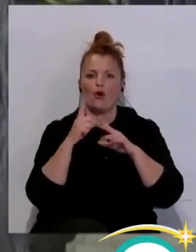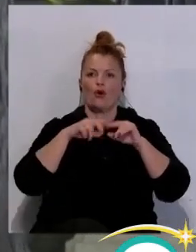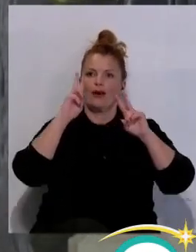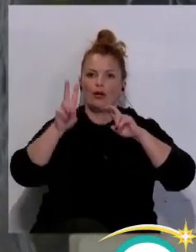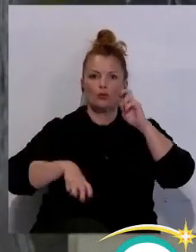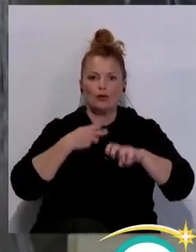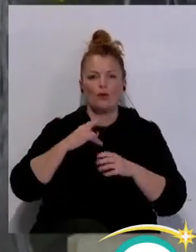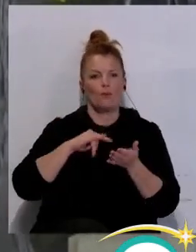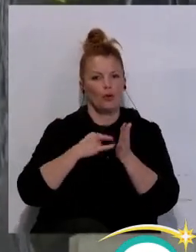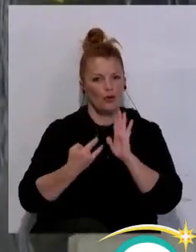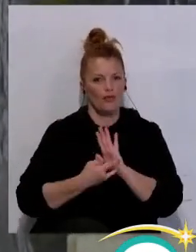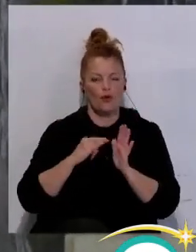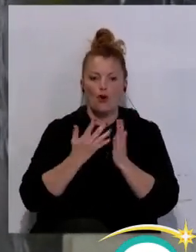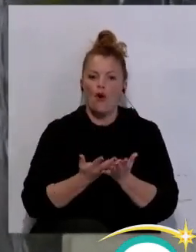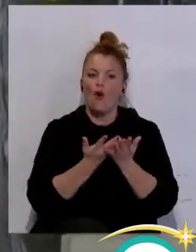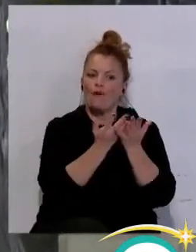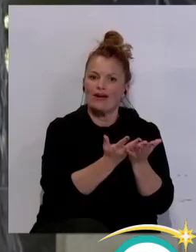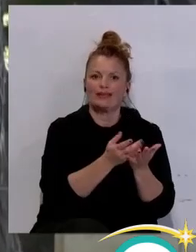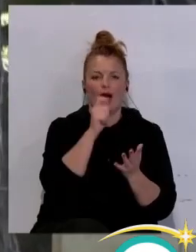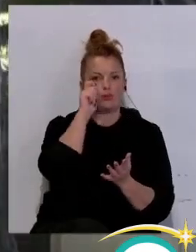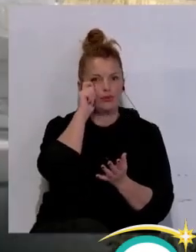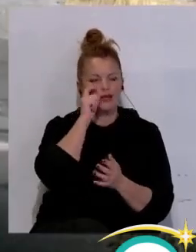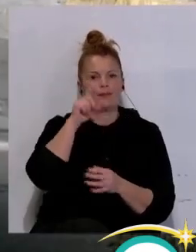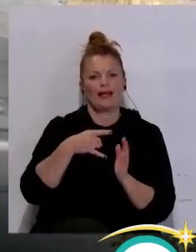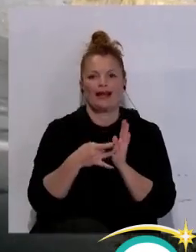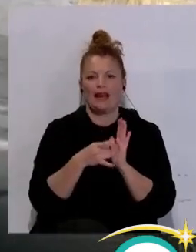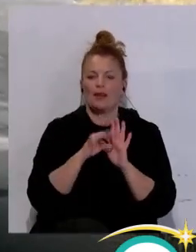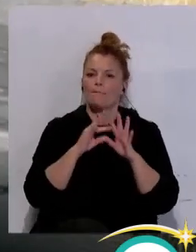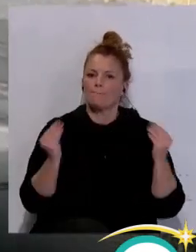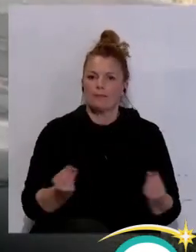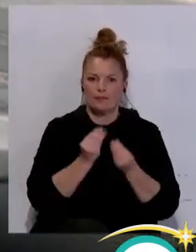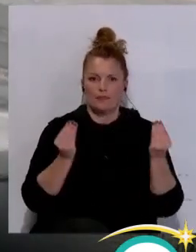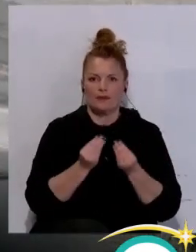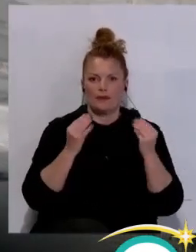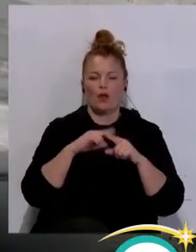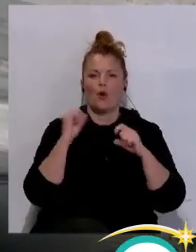y proyección de la oferta turística y la calidad y mejora de la competitividad del